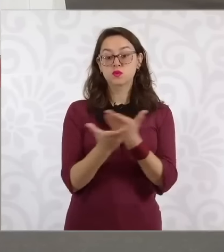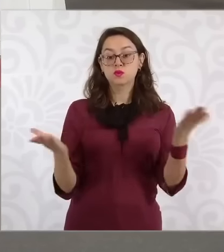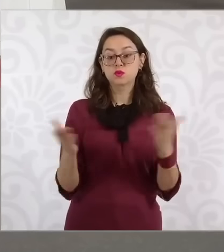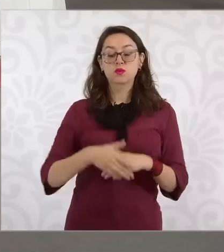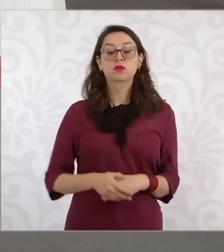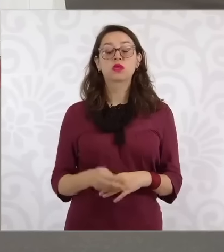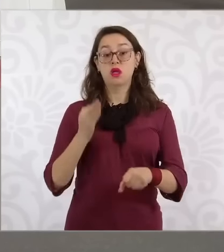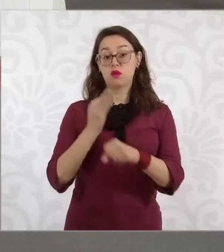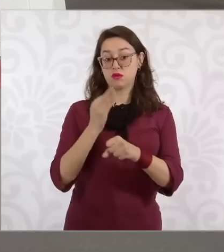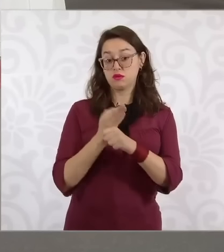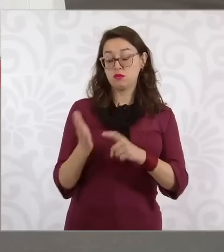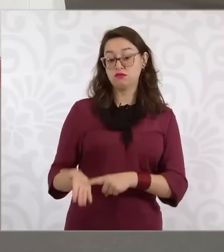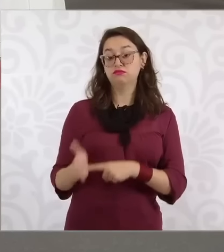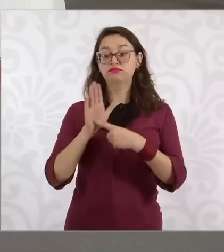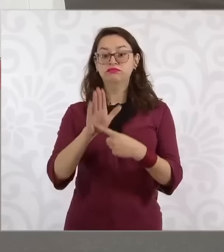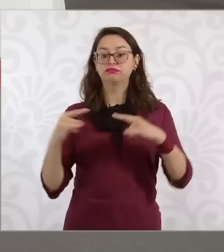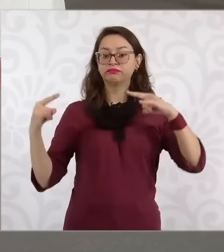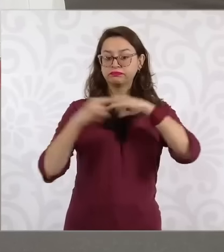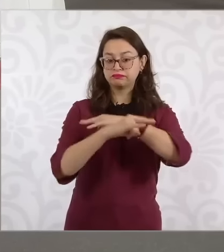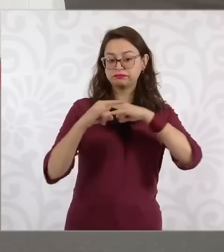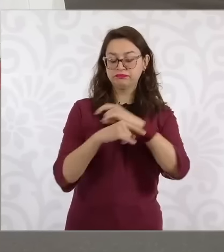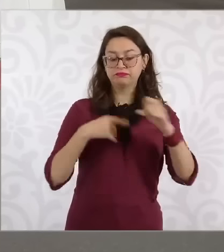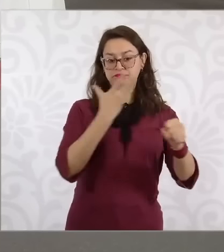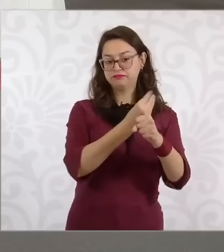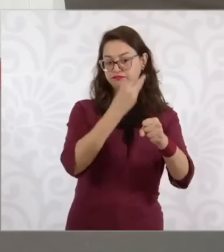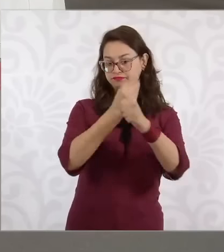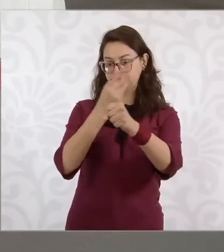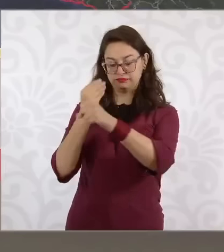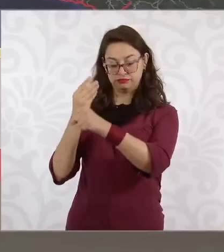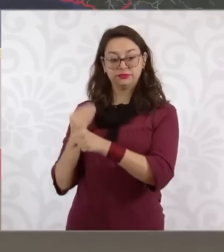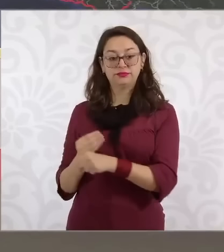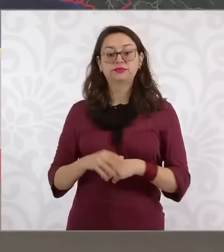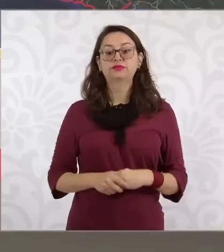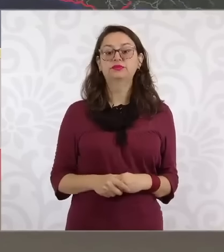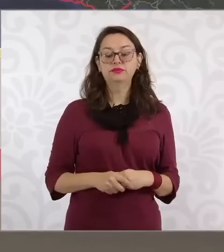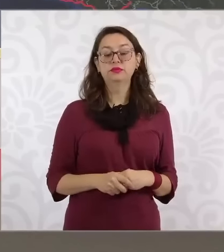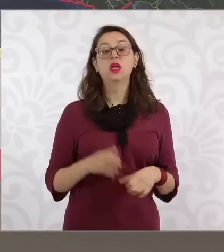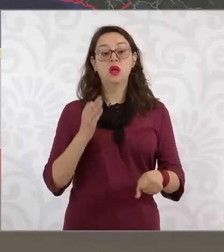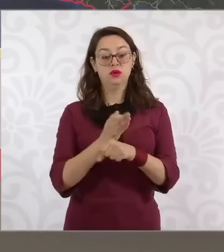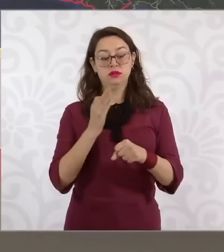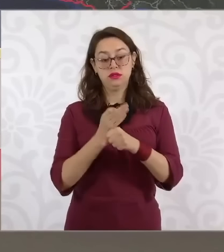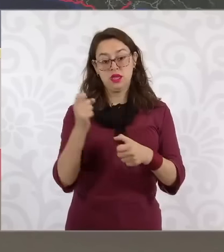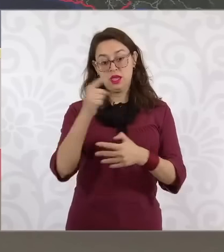la infraestructura carretera. Adelante. Eh, voy a describir los ejes prioritarios, los avances, los